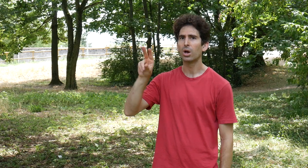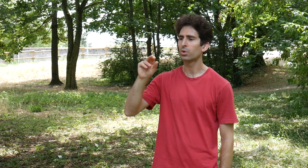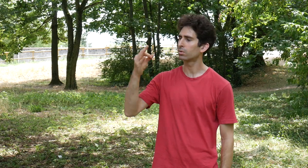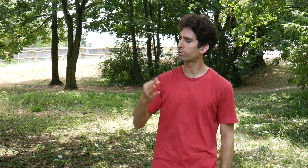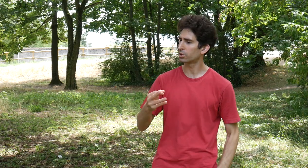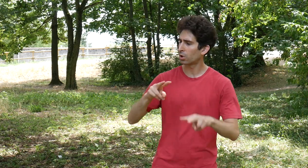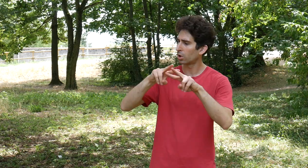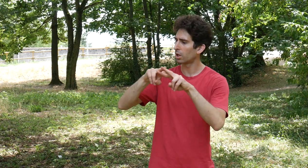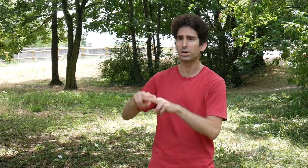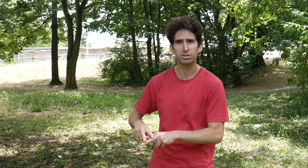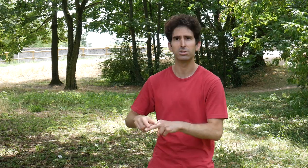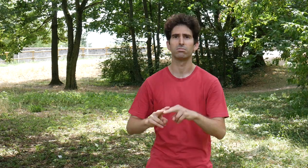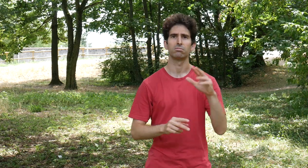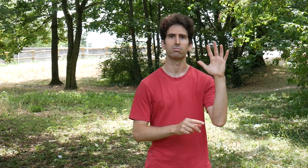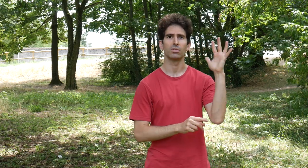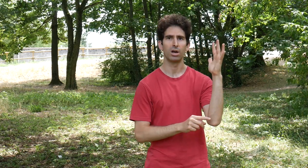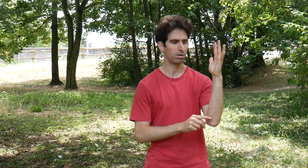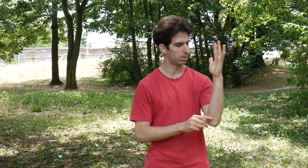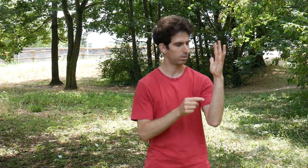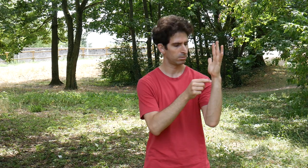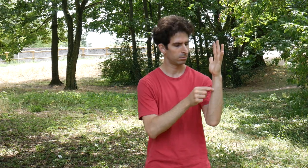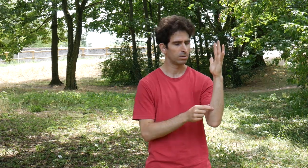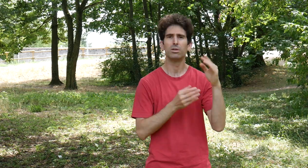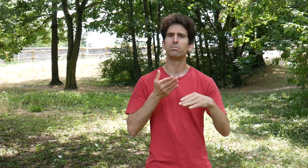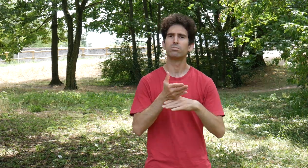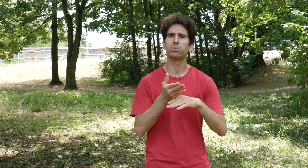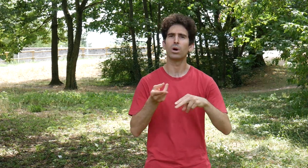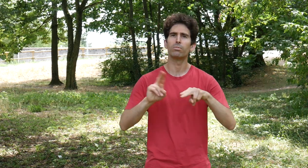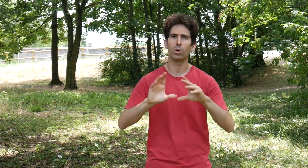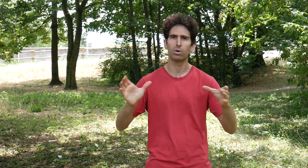Les 30% des nids restants sont situés dans le bois mort des arbres.